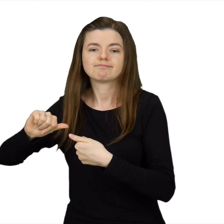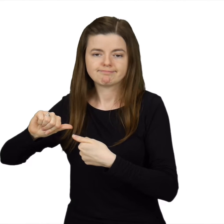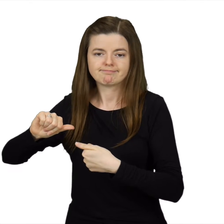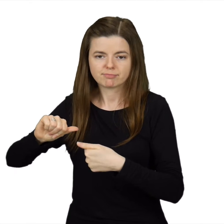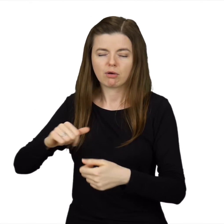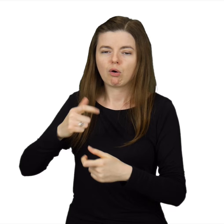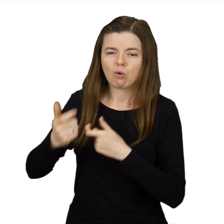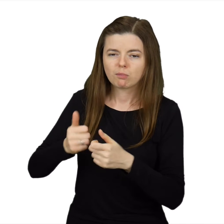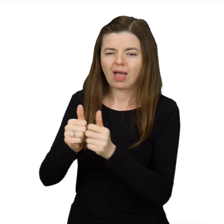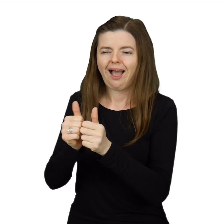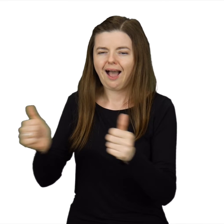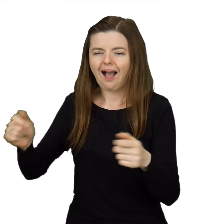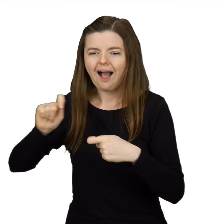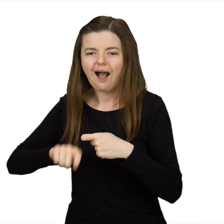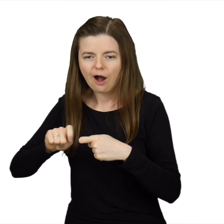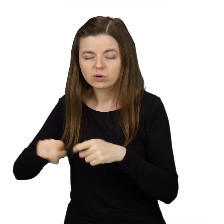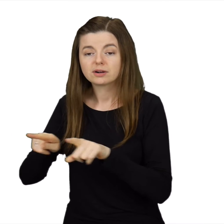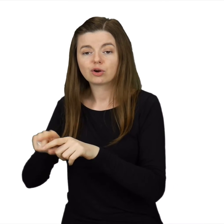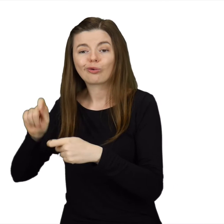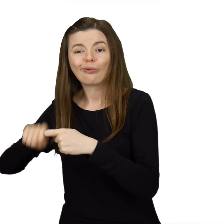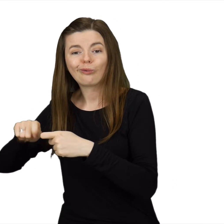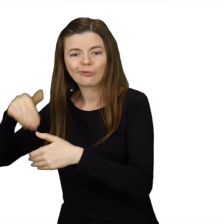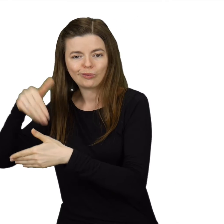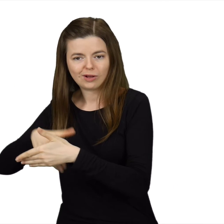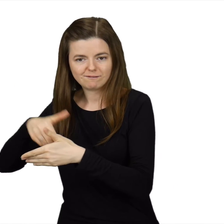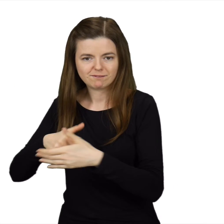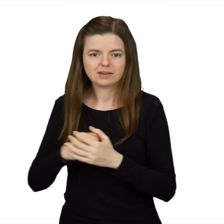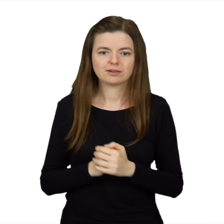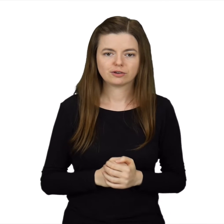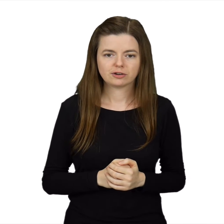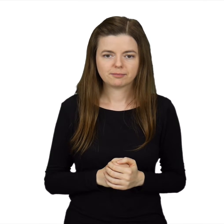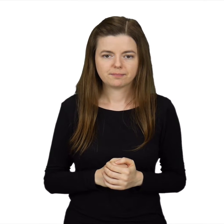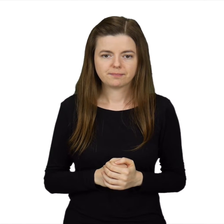przeprowadzanie audytów i kontroli wewnętrznych,